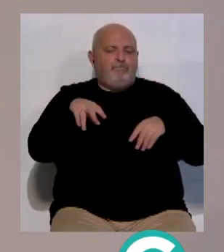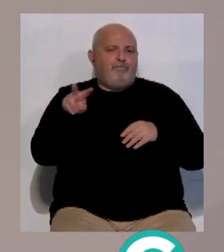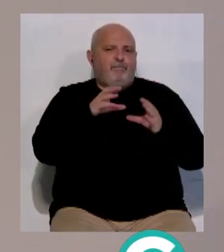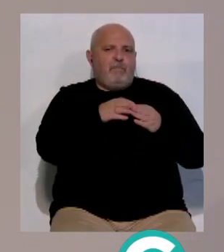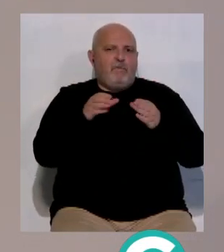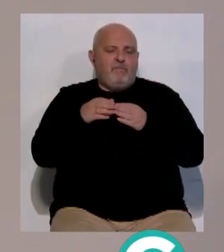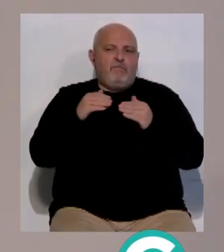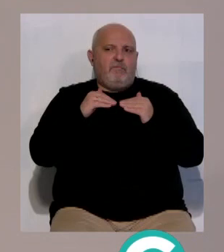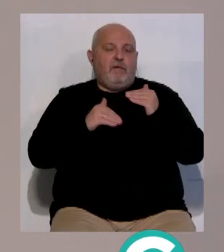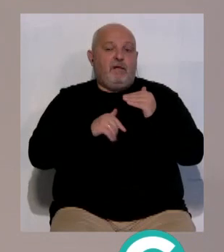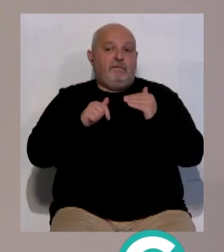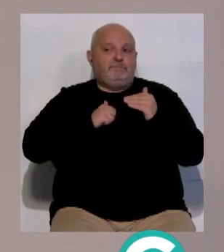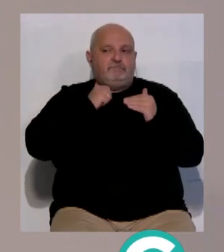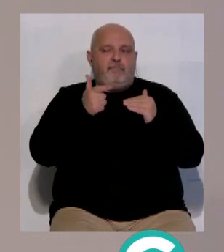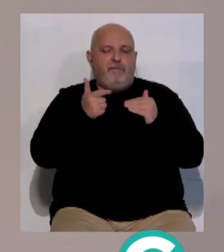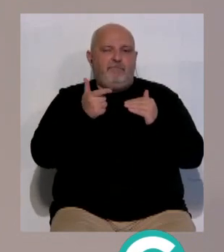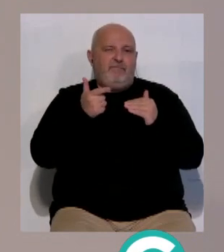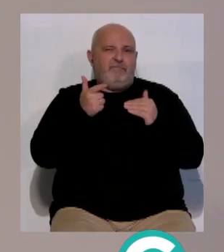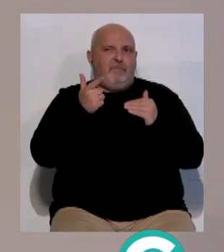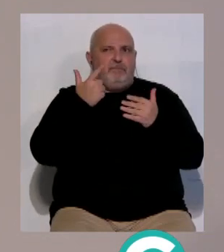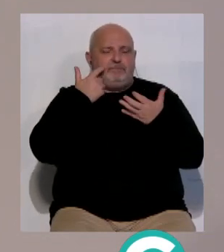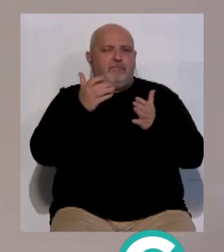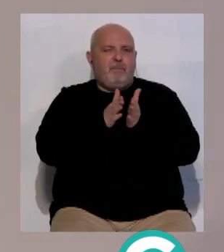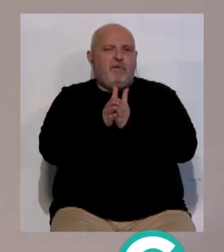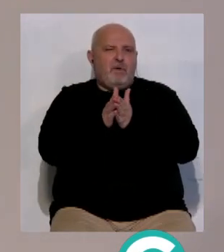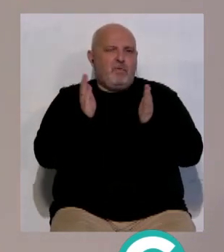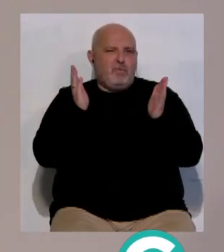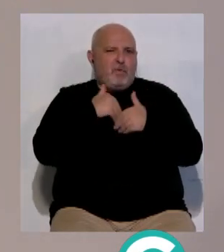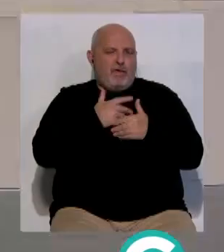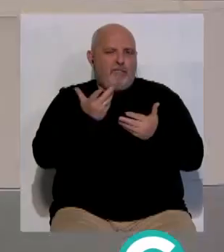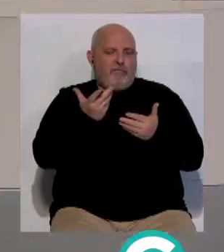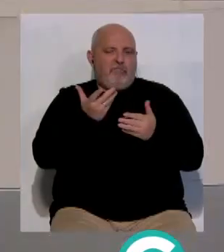que van por abajo Pues a lo mejor a lo mejor no sale tan motivado a arbitrar ese partido como